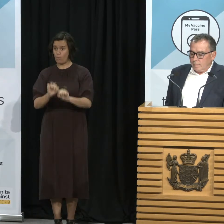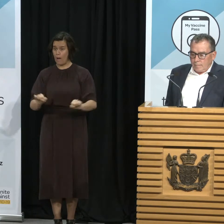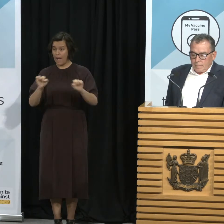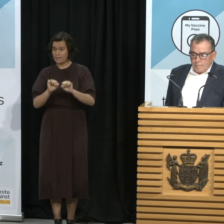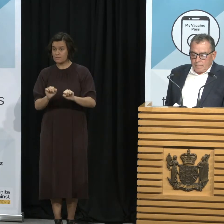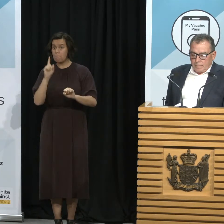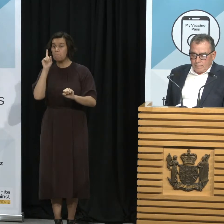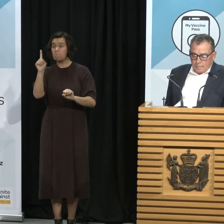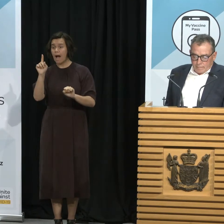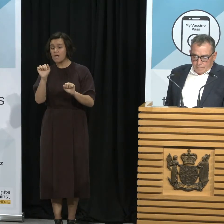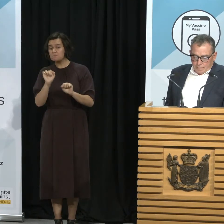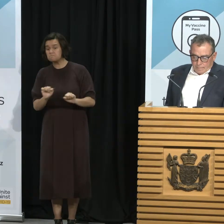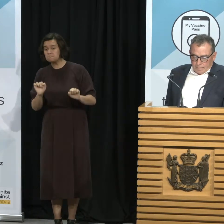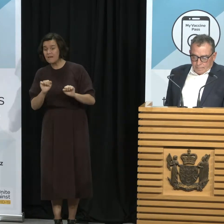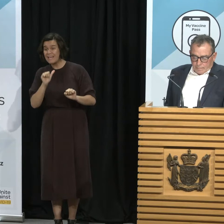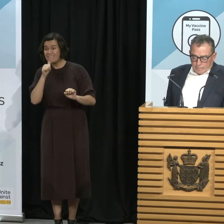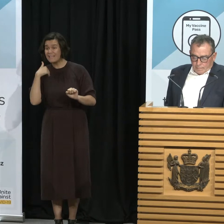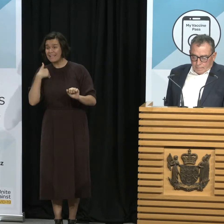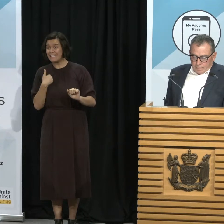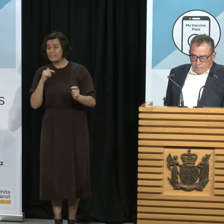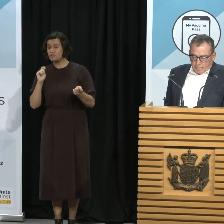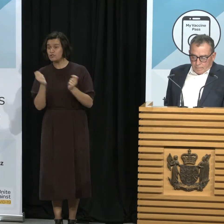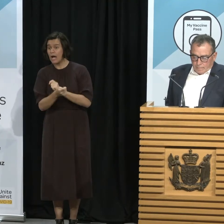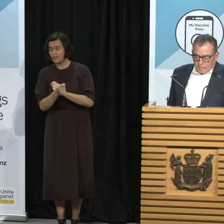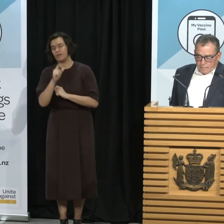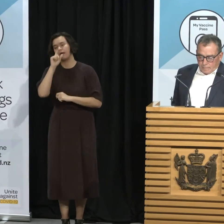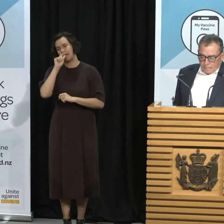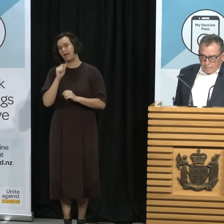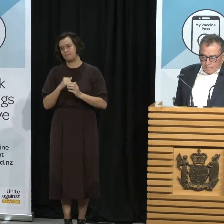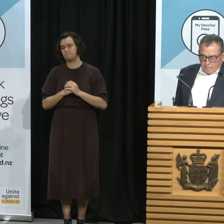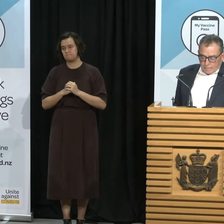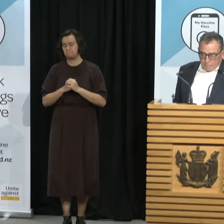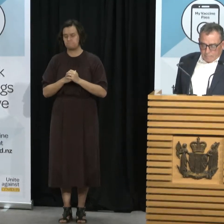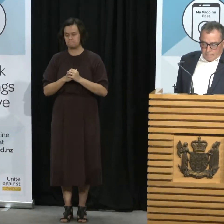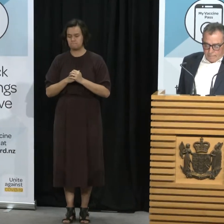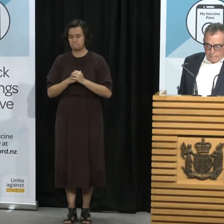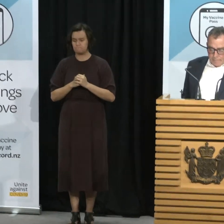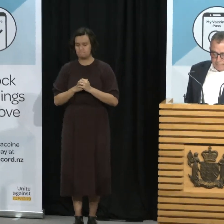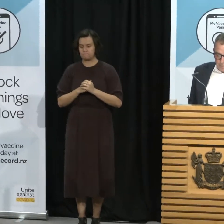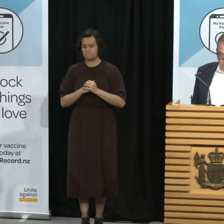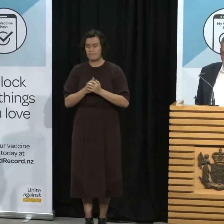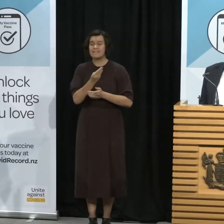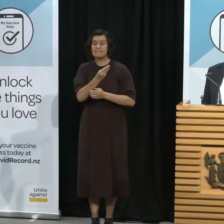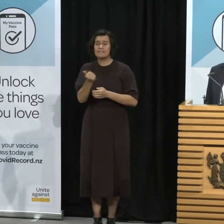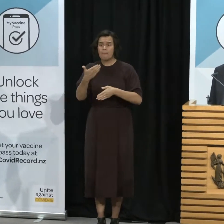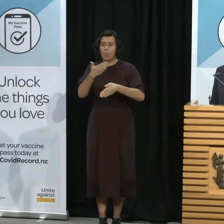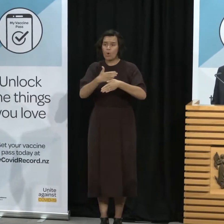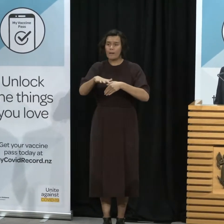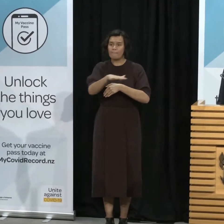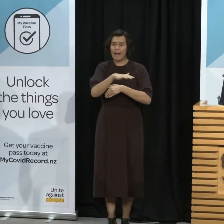reira boosters i mua i te hotoke i te wa e tino nui ana te riri o te huaketo. Ka noho tuwhera tonu tatou ki te mahi